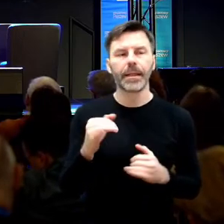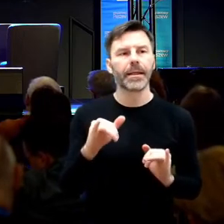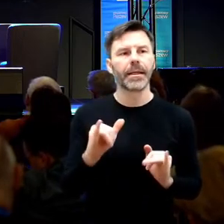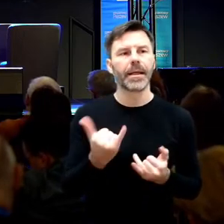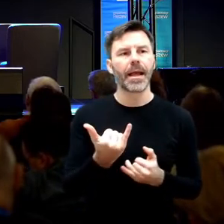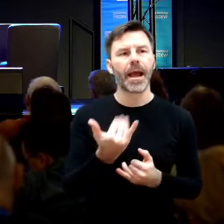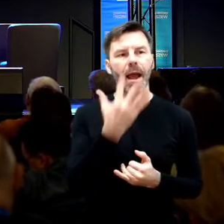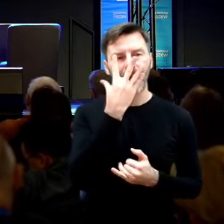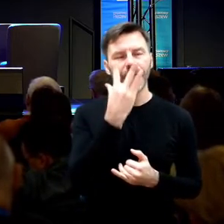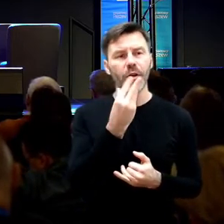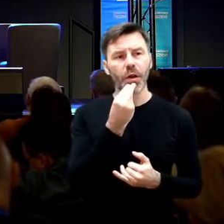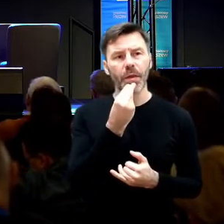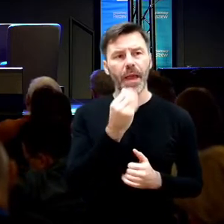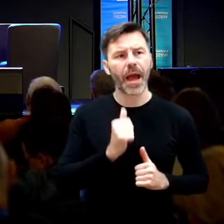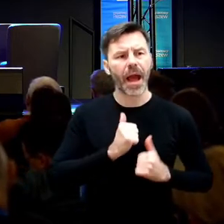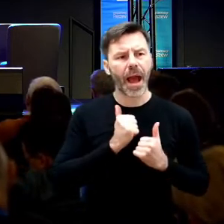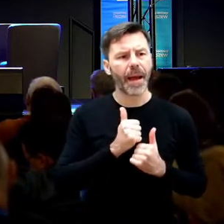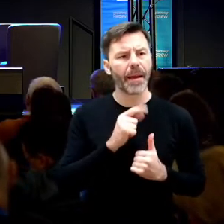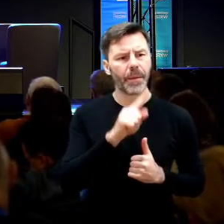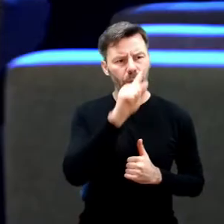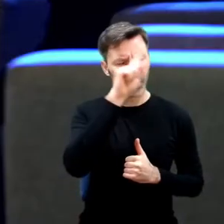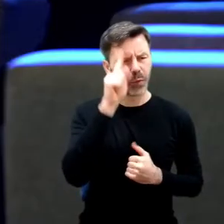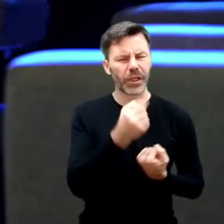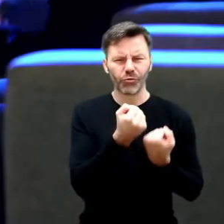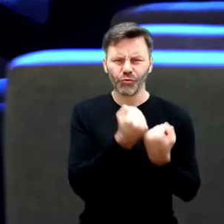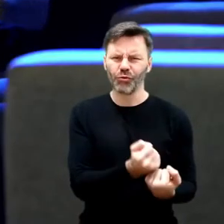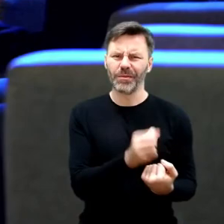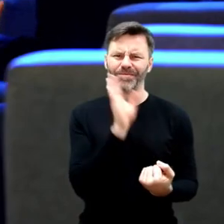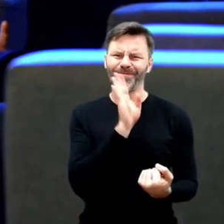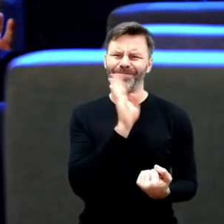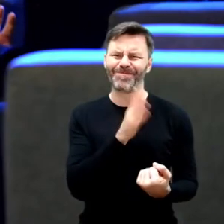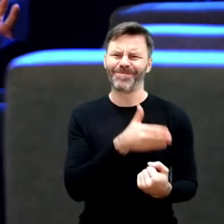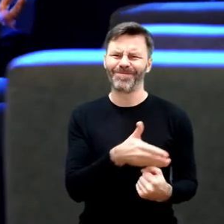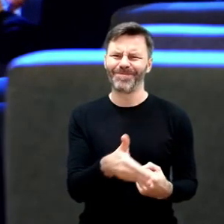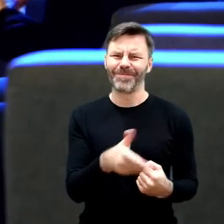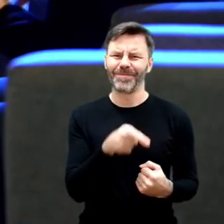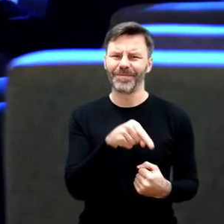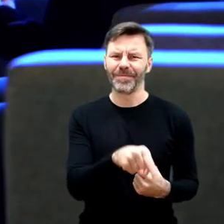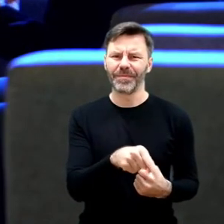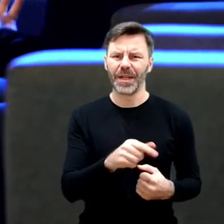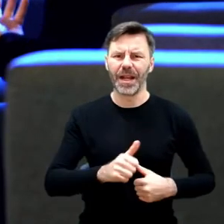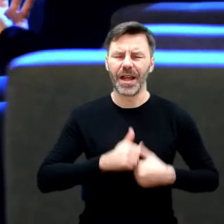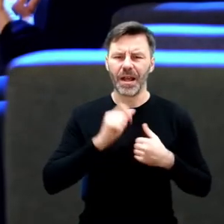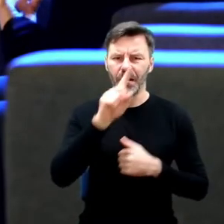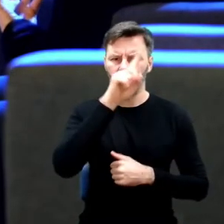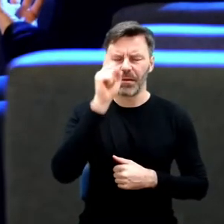jak sprawić, żeby tych mieszkańców jednak zatrzymać, żeby retencjonować ten zasób, najcenniejszy zasób ludzki.